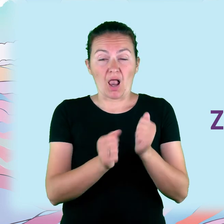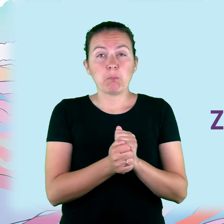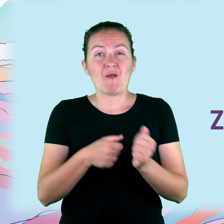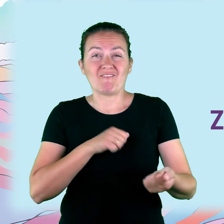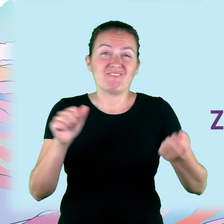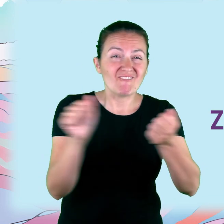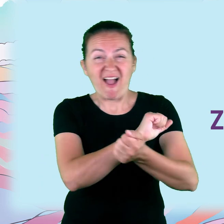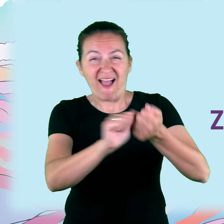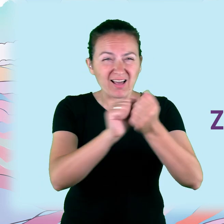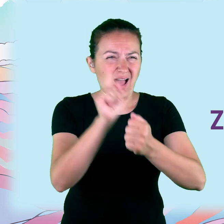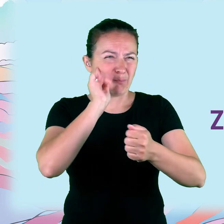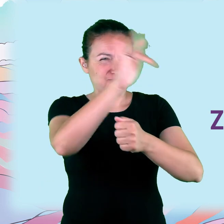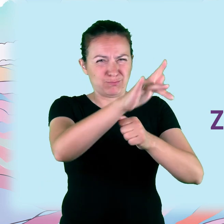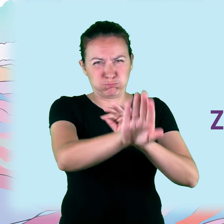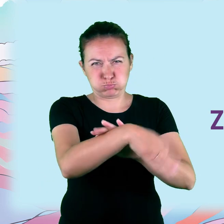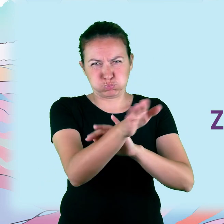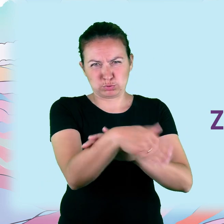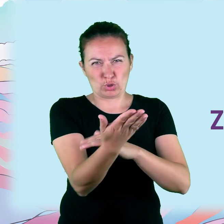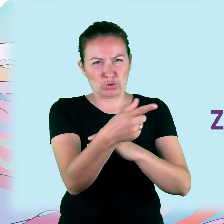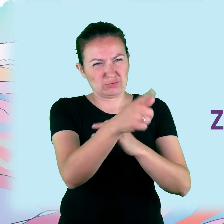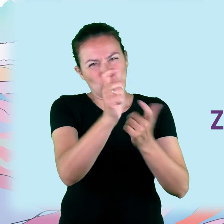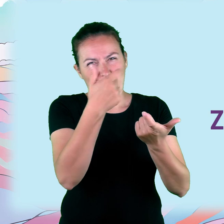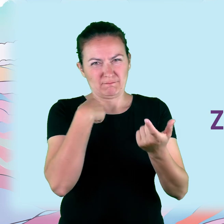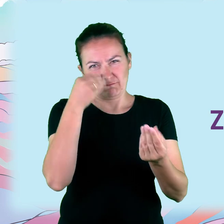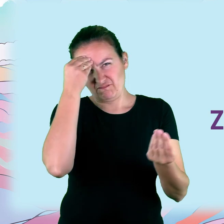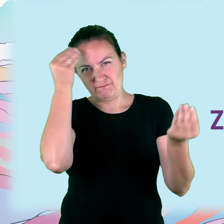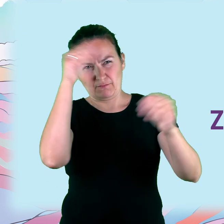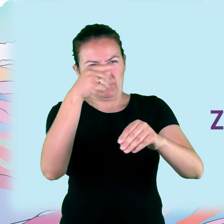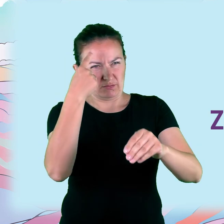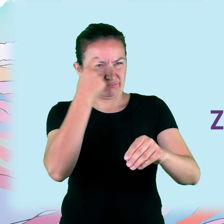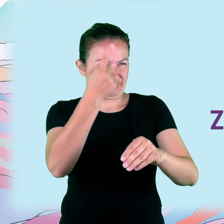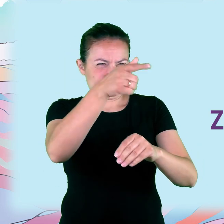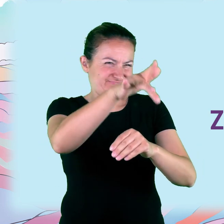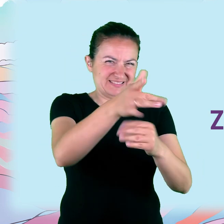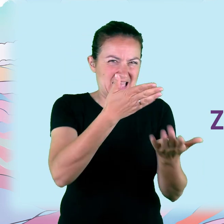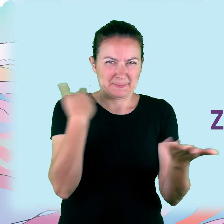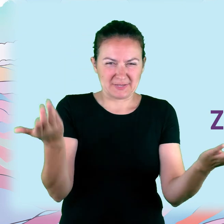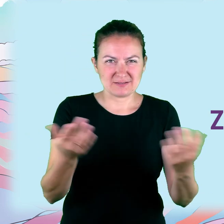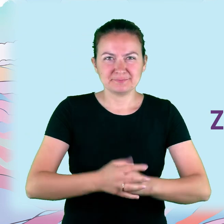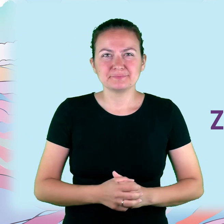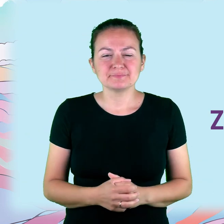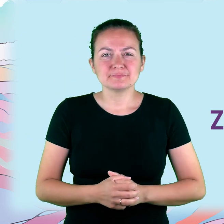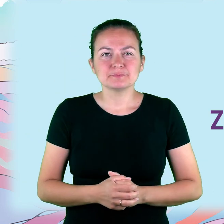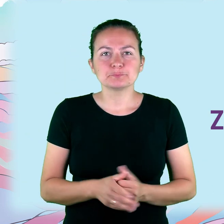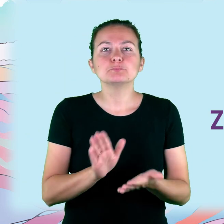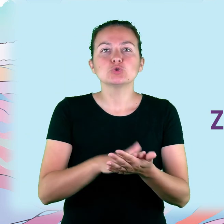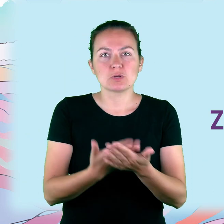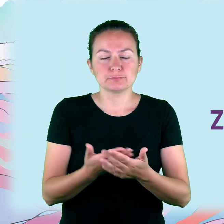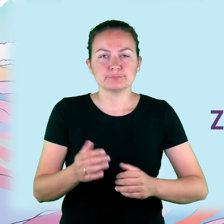2. Walka z czymś nieprawdziwym. Przeciwnik jest wymyślony. Przykłady: